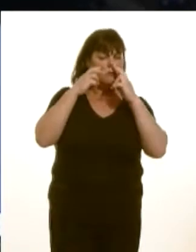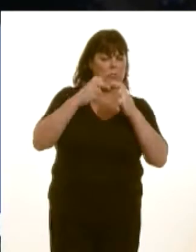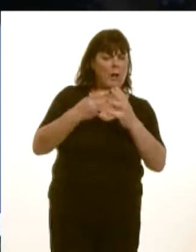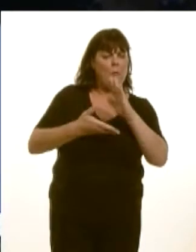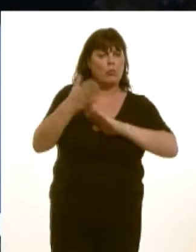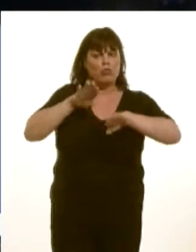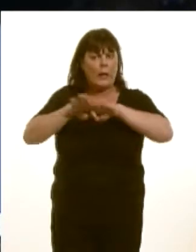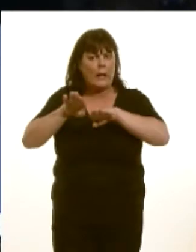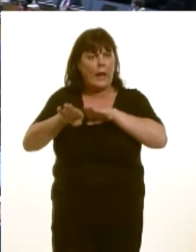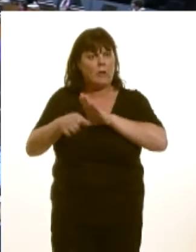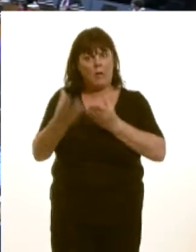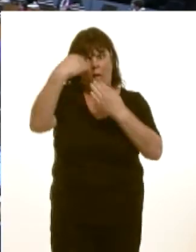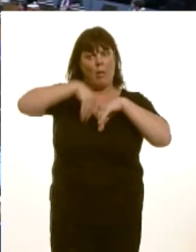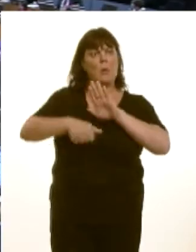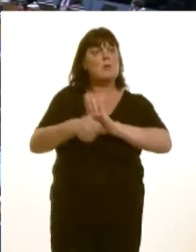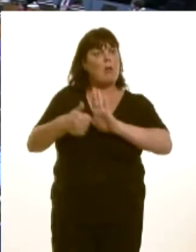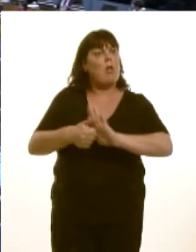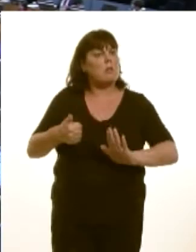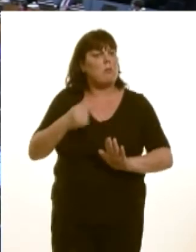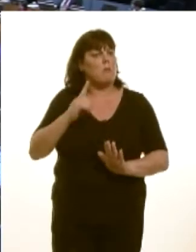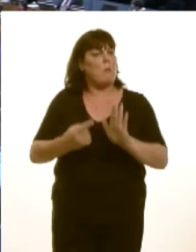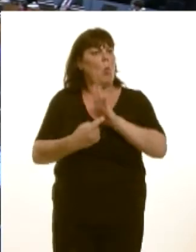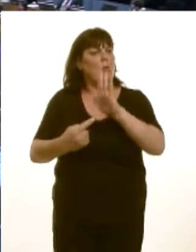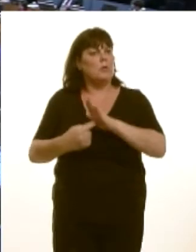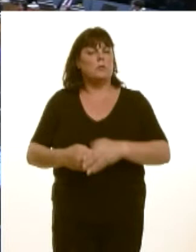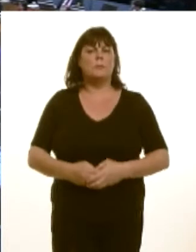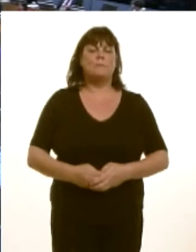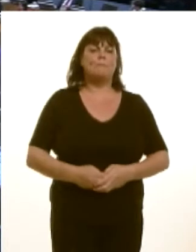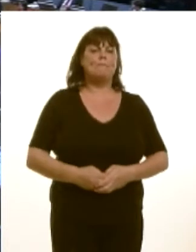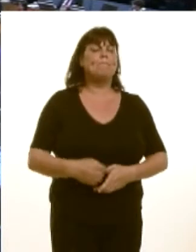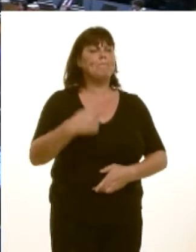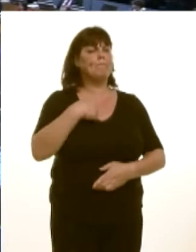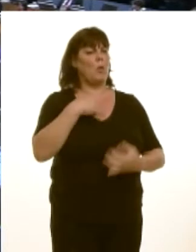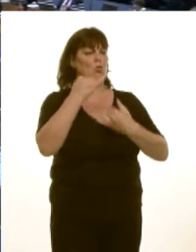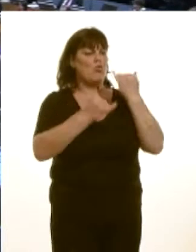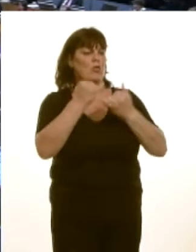Eluned Parrott: First Minister, my main criticism of Jobs Growth Wales has been that it does not assist young people in long-term unemployment.